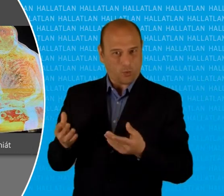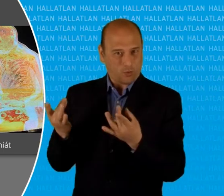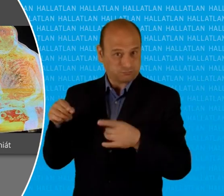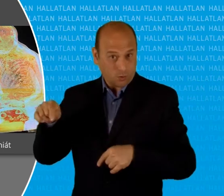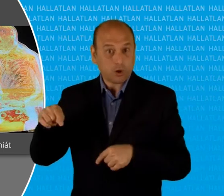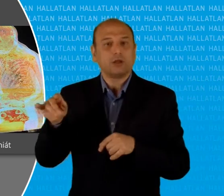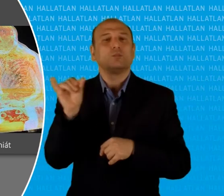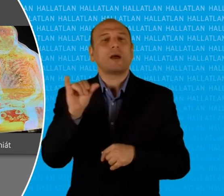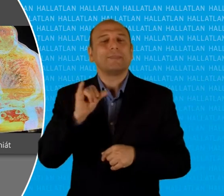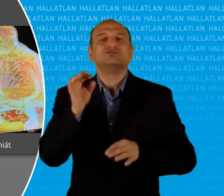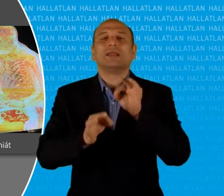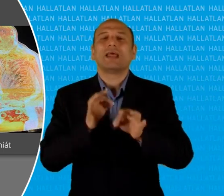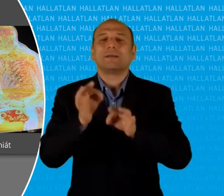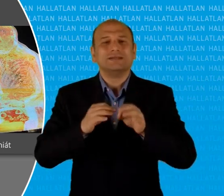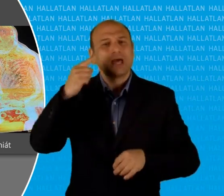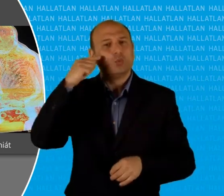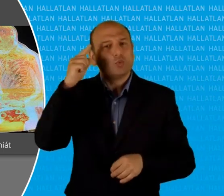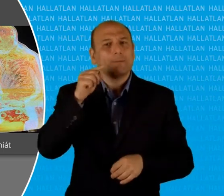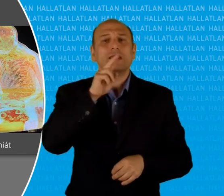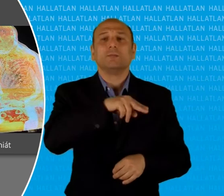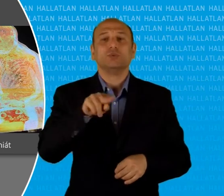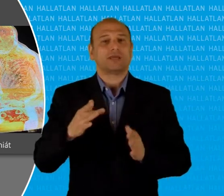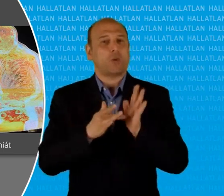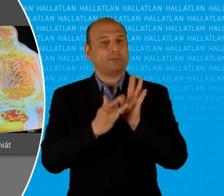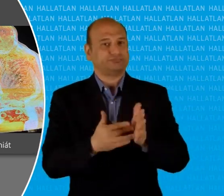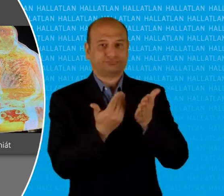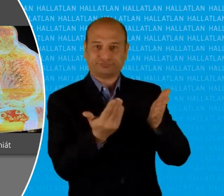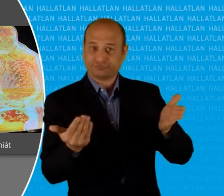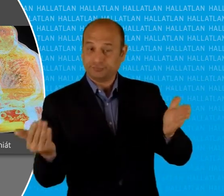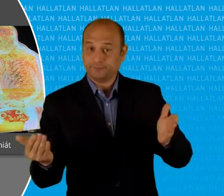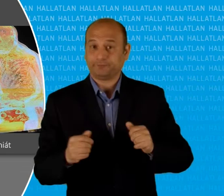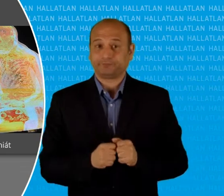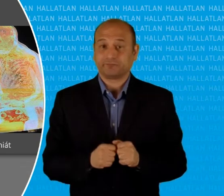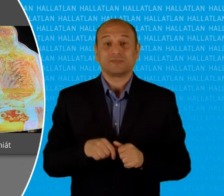A szobor a budapesti természettudományi múzeumban volt kiállítva.